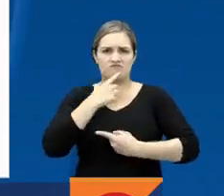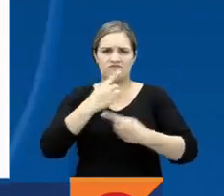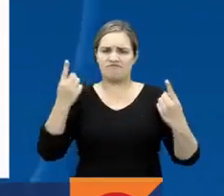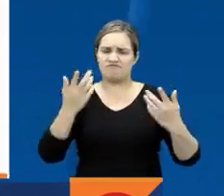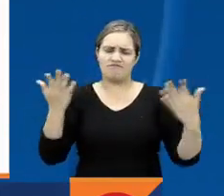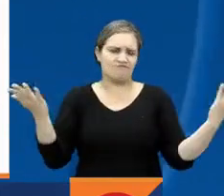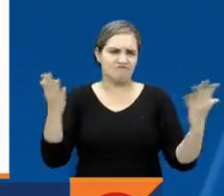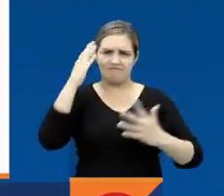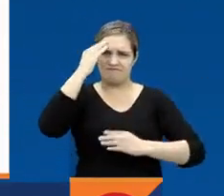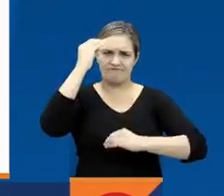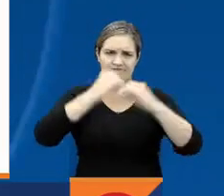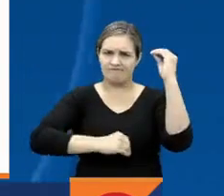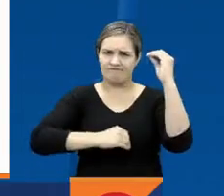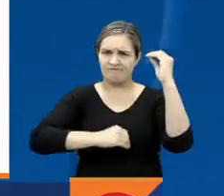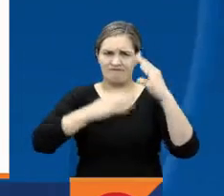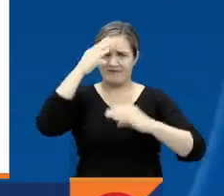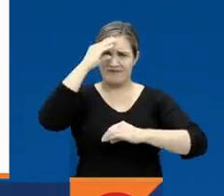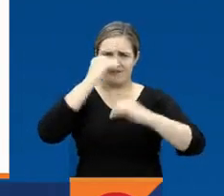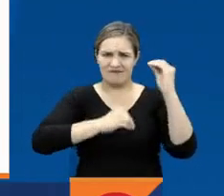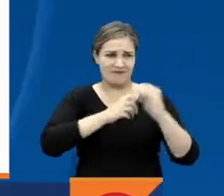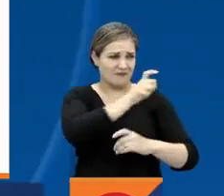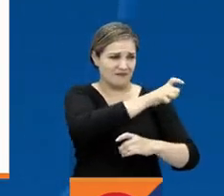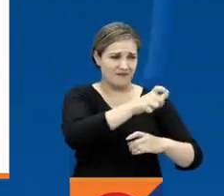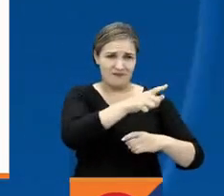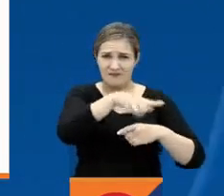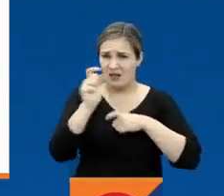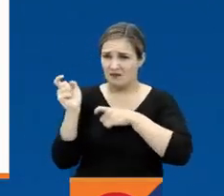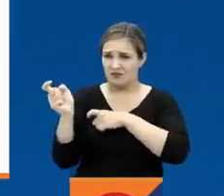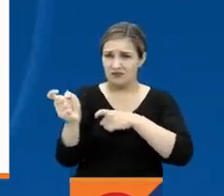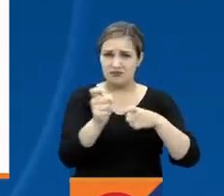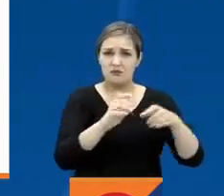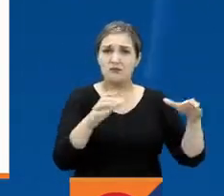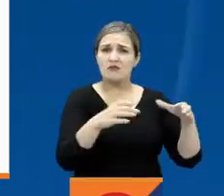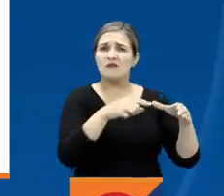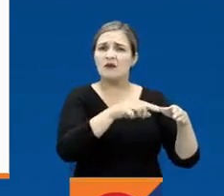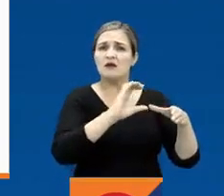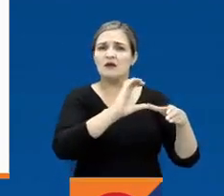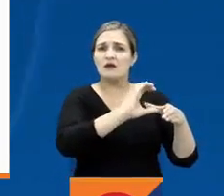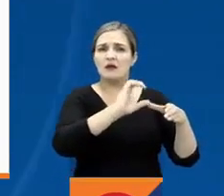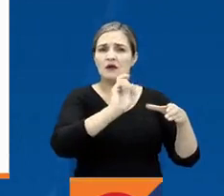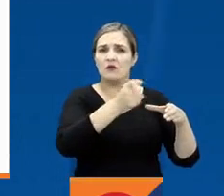INTELIGENCIA COMO POLICíA JUDICIAL YA EMPEZANDO EL TRABAJO CON LA FISCALíA PARA SER CLAR P P P P P P P PRESIDEN